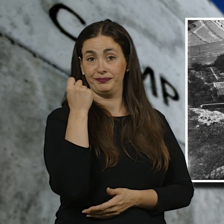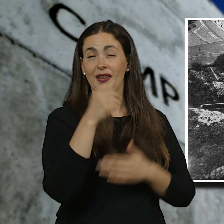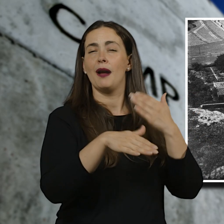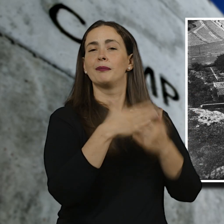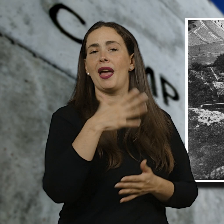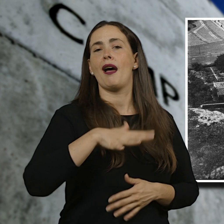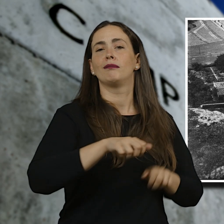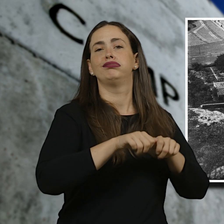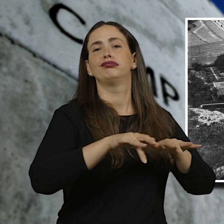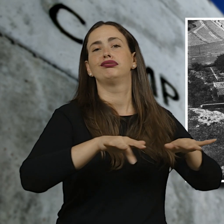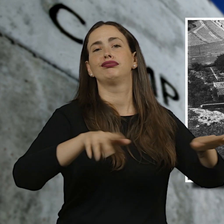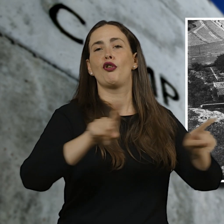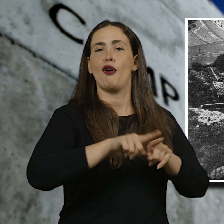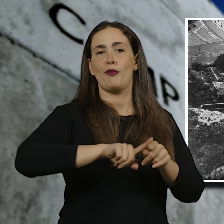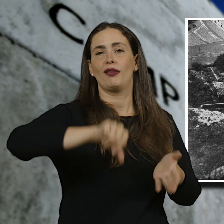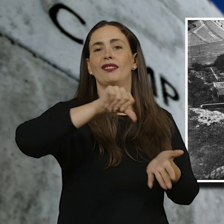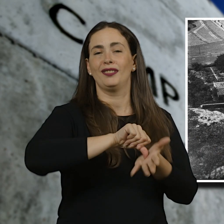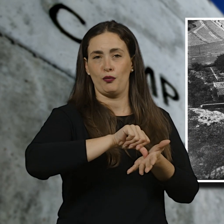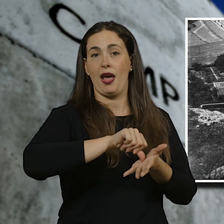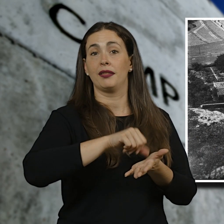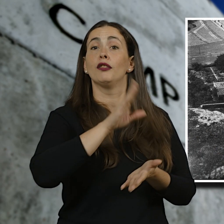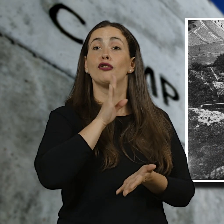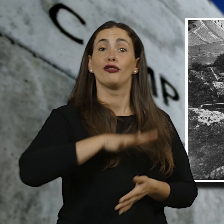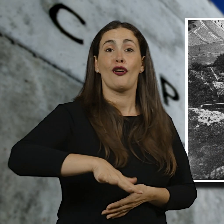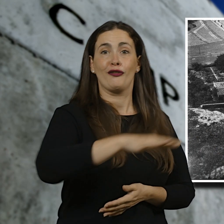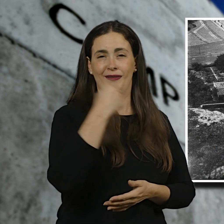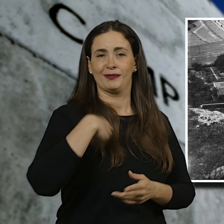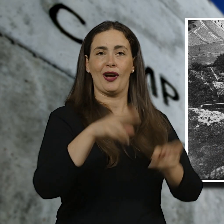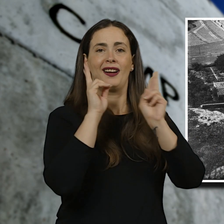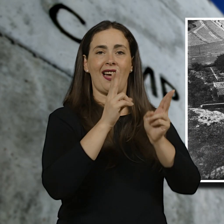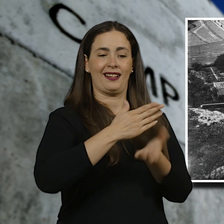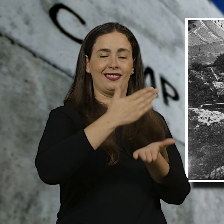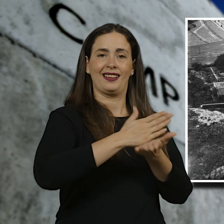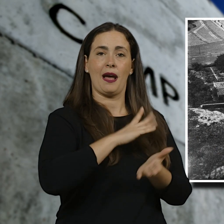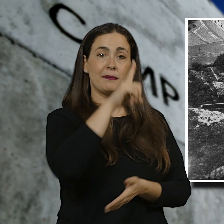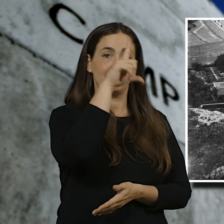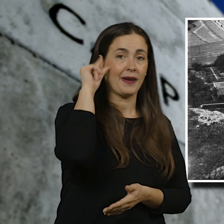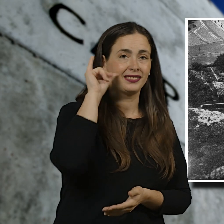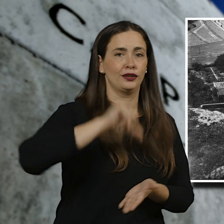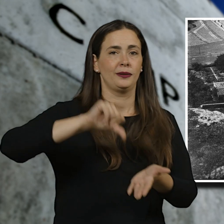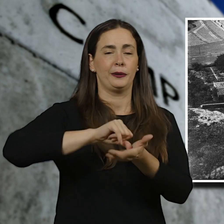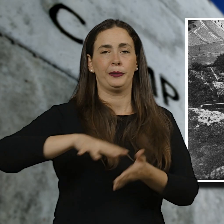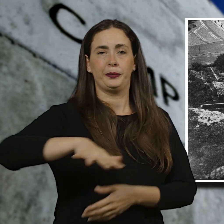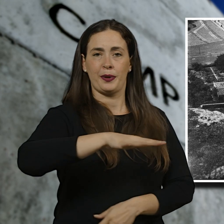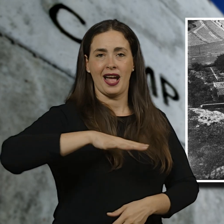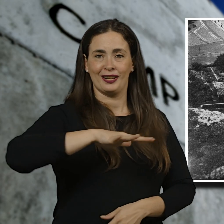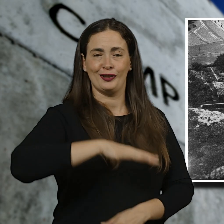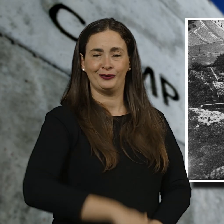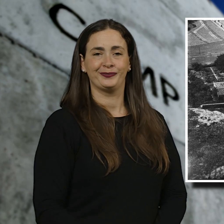i el creixement urbanístic del poble entre la carretera de Manresa i el nucli del Barri.